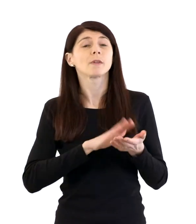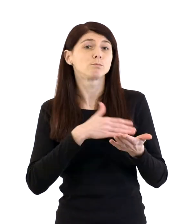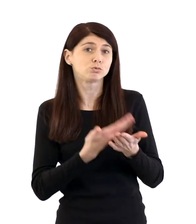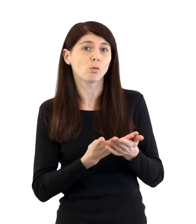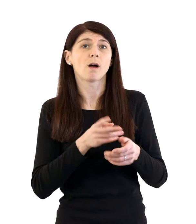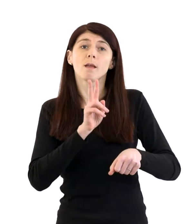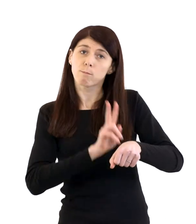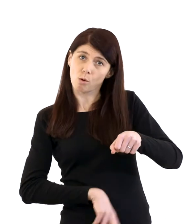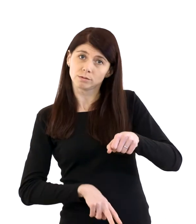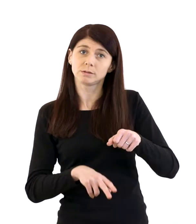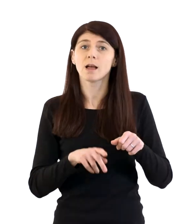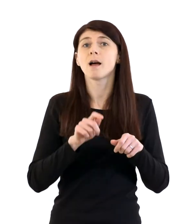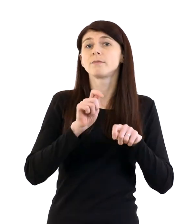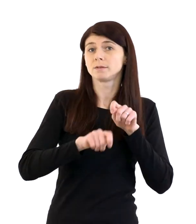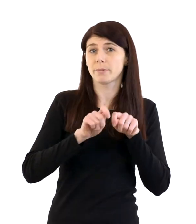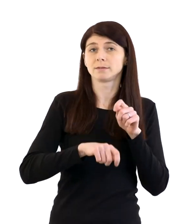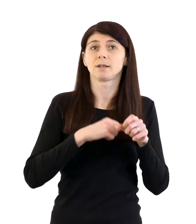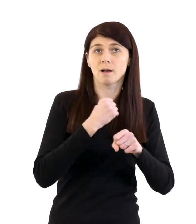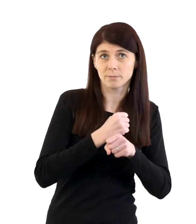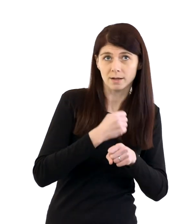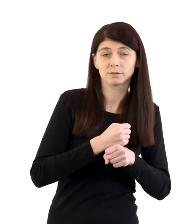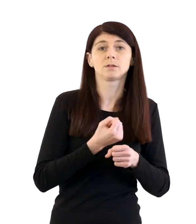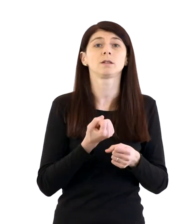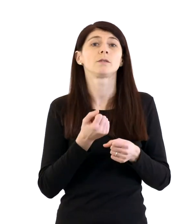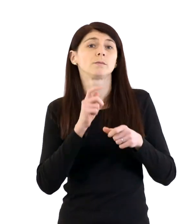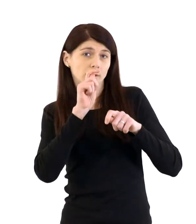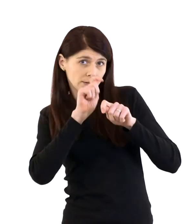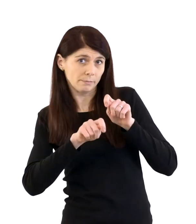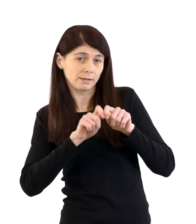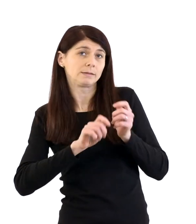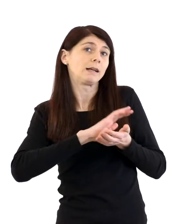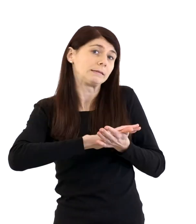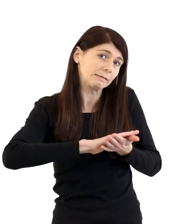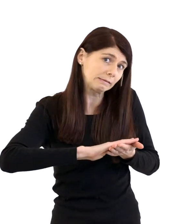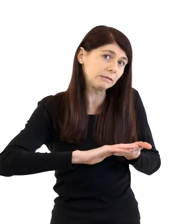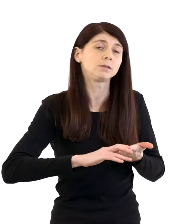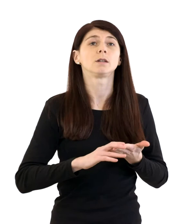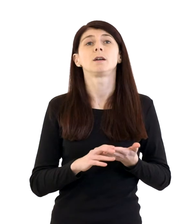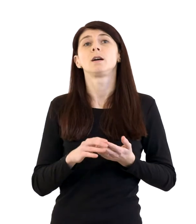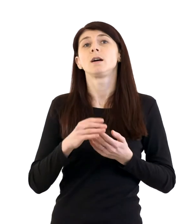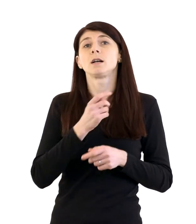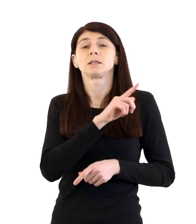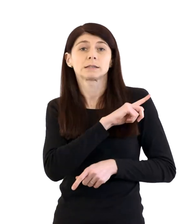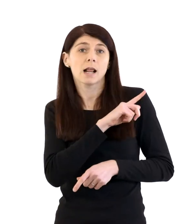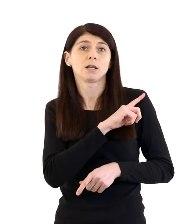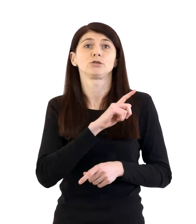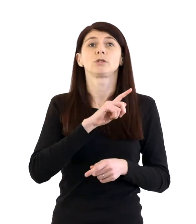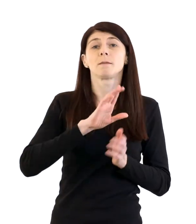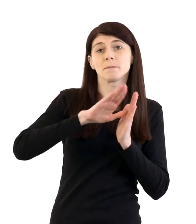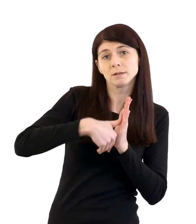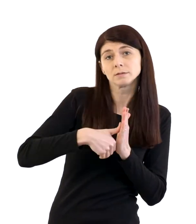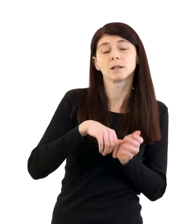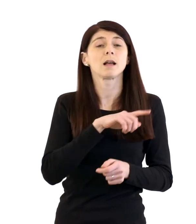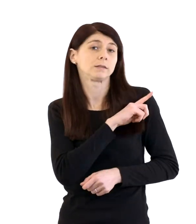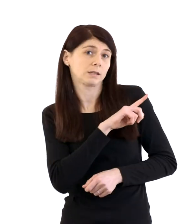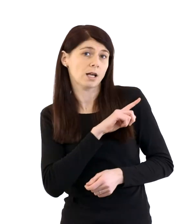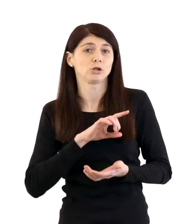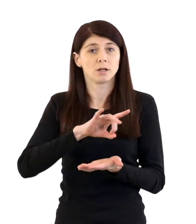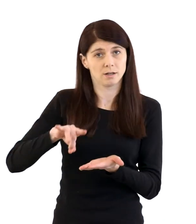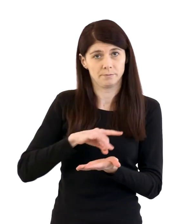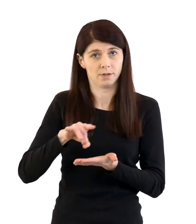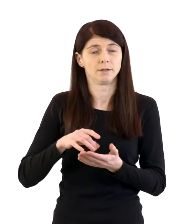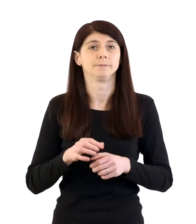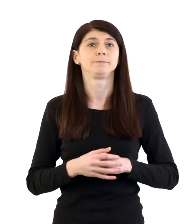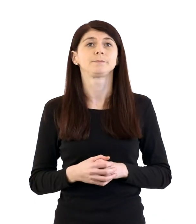(policja, inspekcja pracy, inspekcja sanitarna, straże gminne/miejskie).